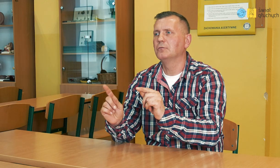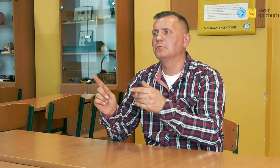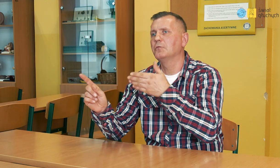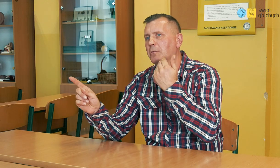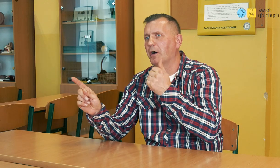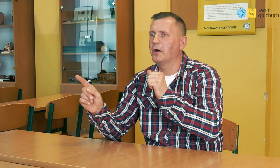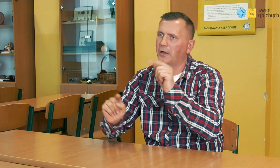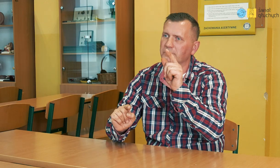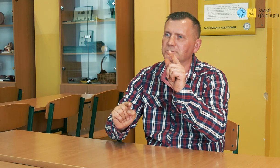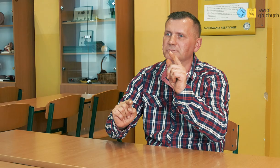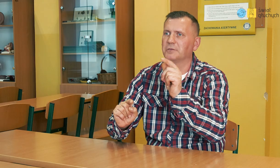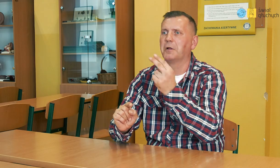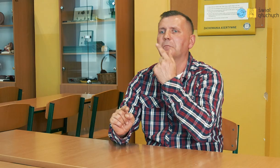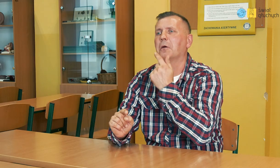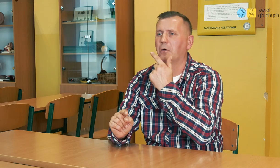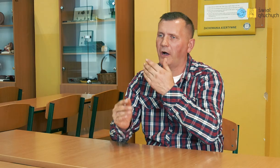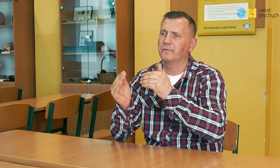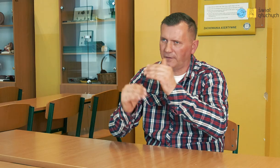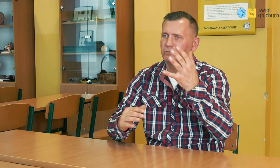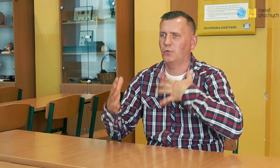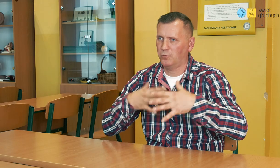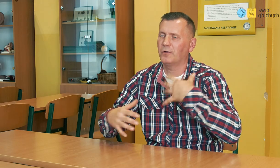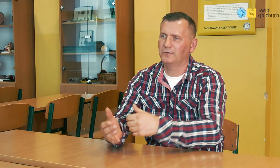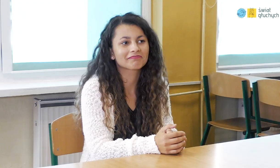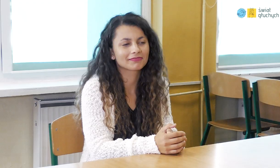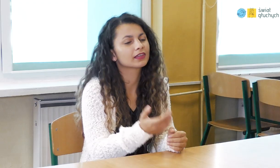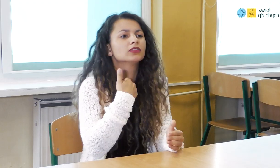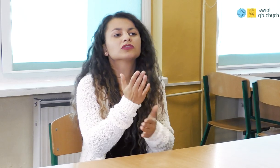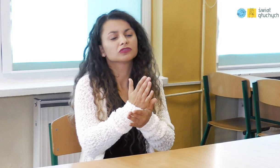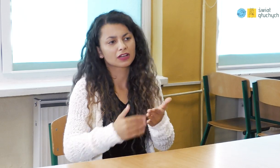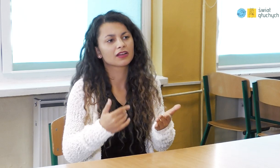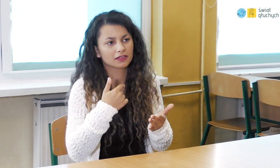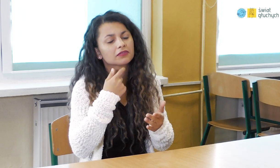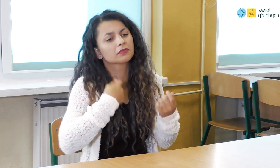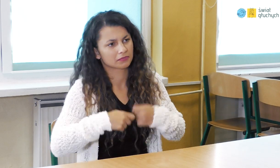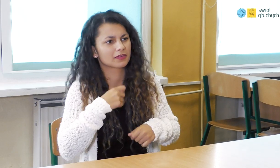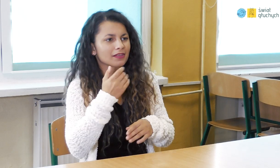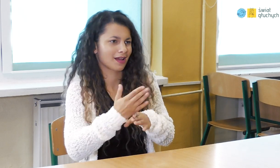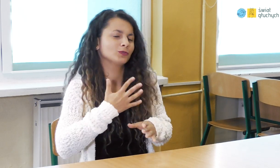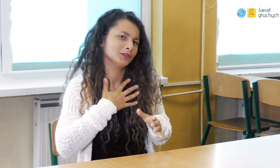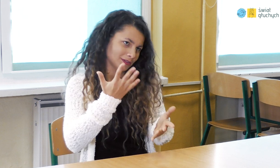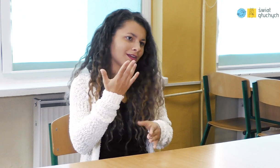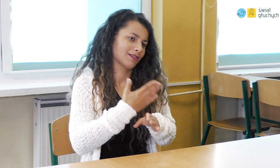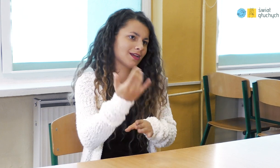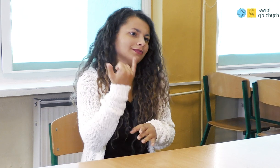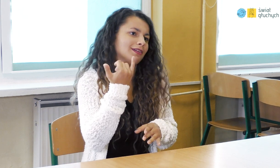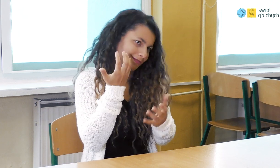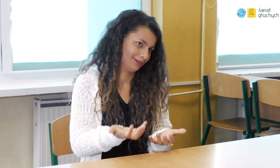W szkole zawodowej już nie wszyscy, ale jednak większość się przebierała. Część się przebierała, chciała być dzieckiem.